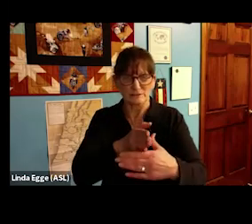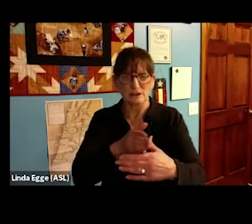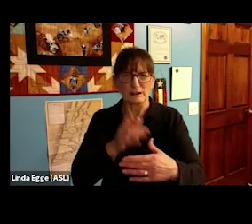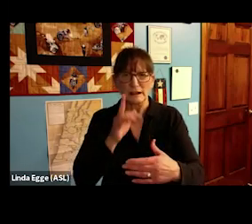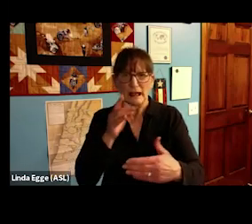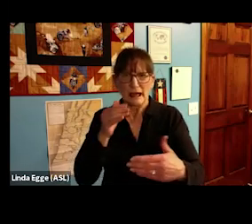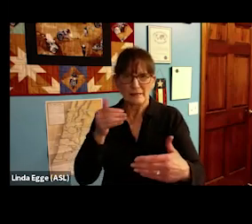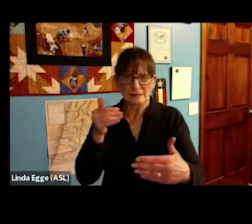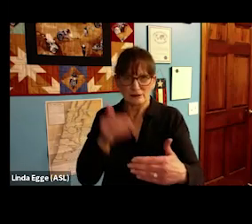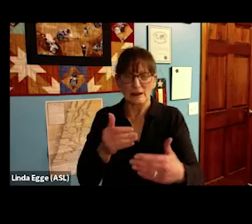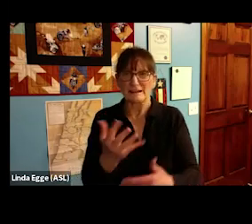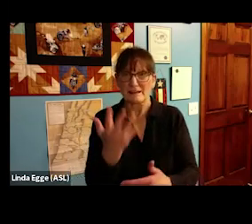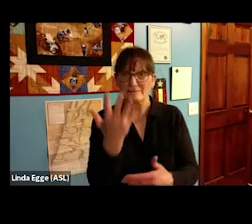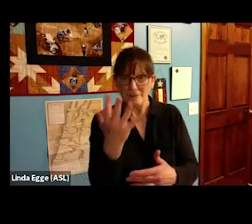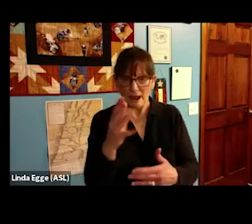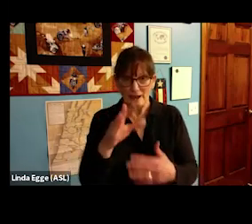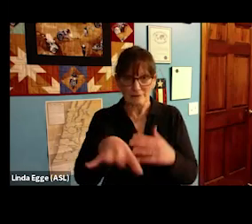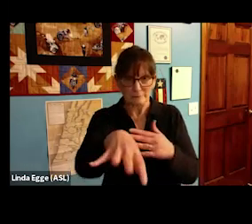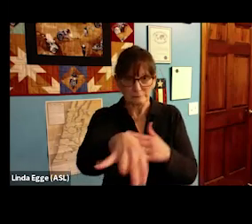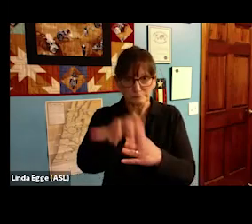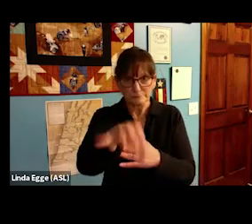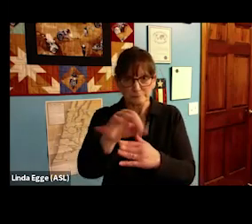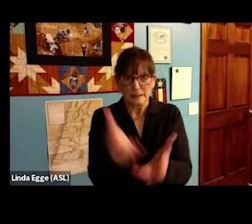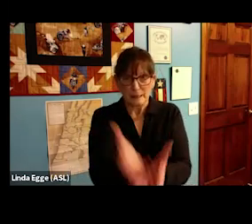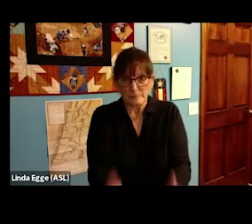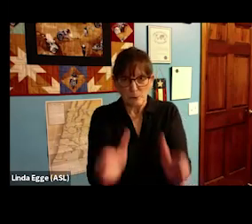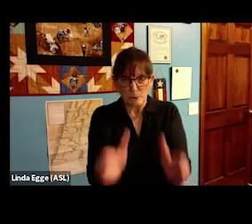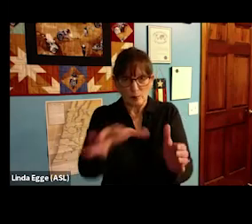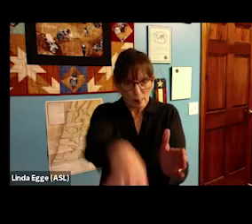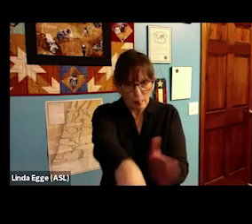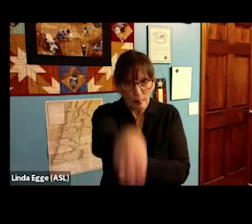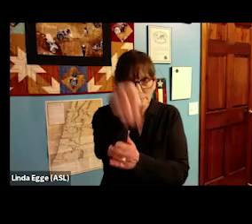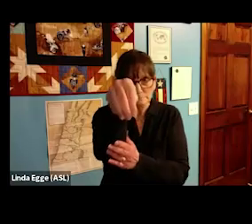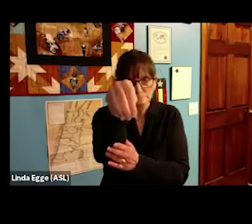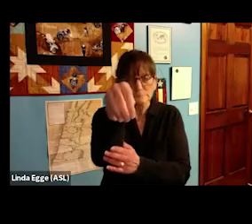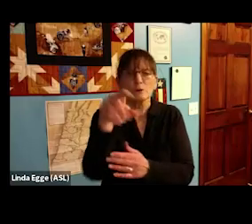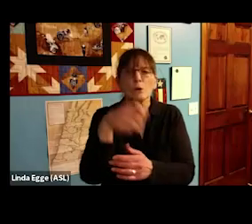Así que con eso, le paso la palabra nuevamente a Pam